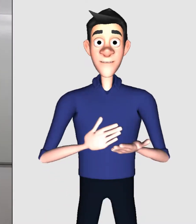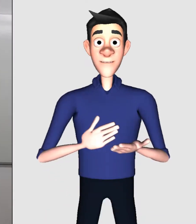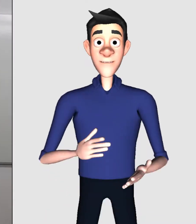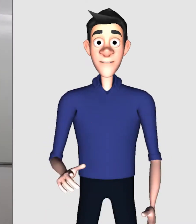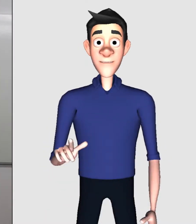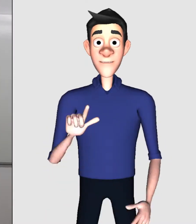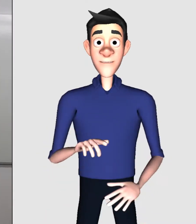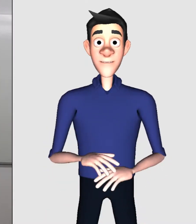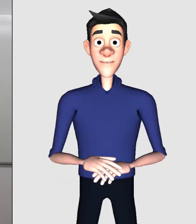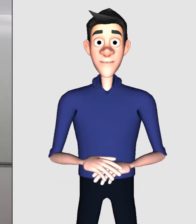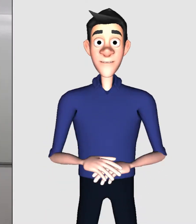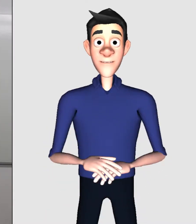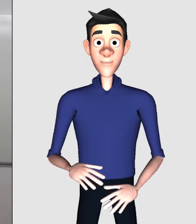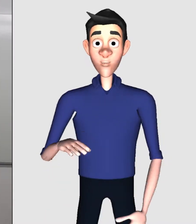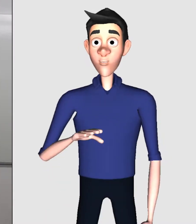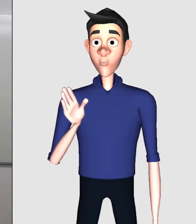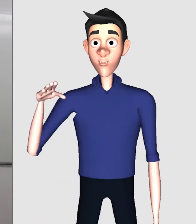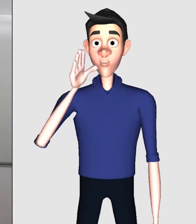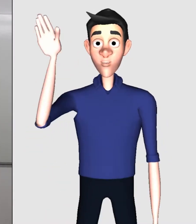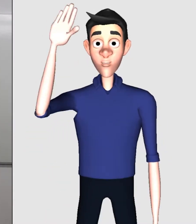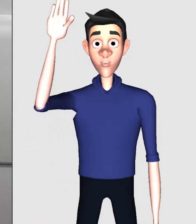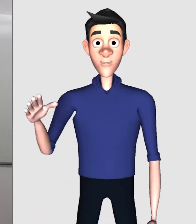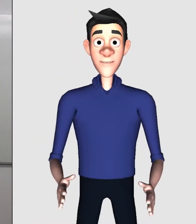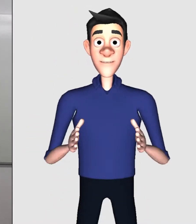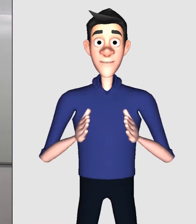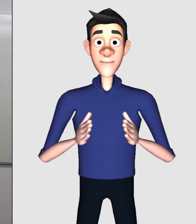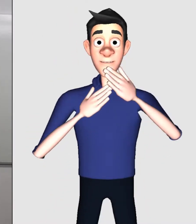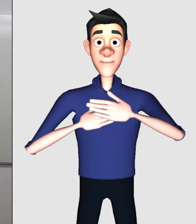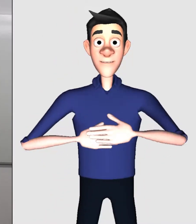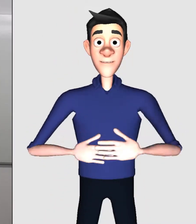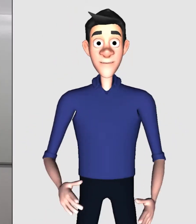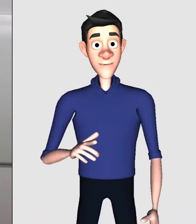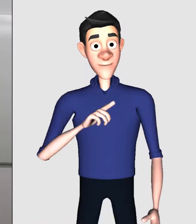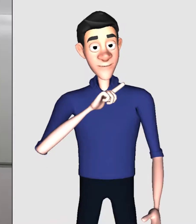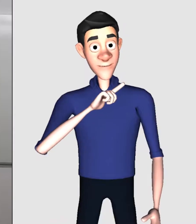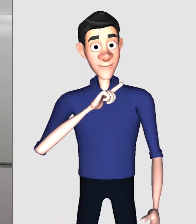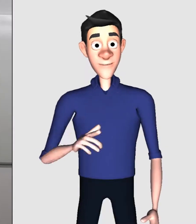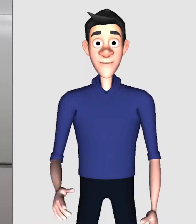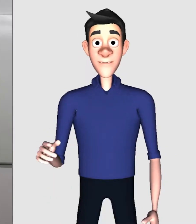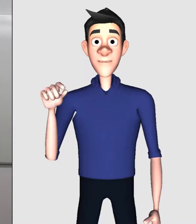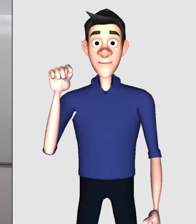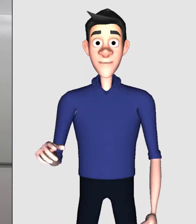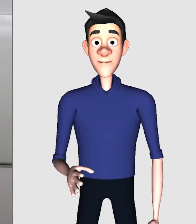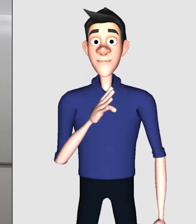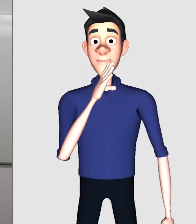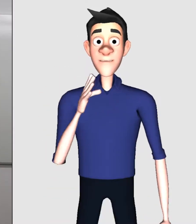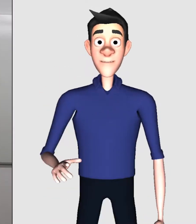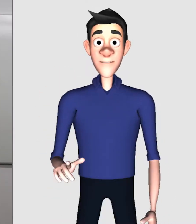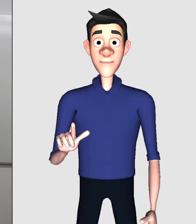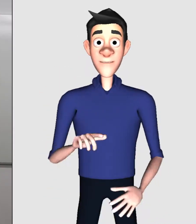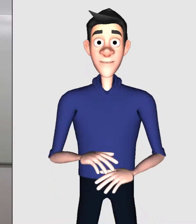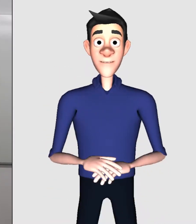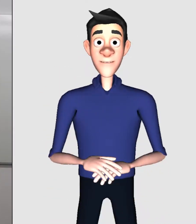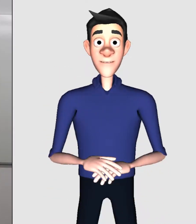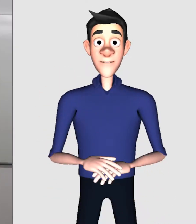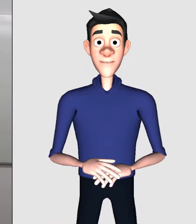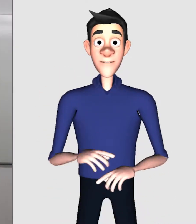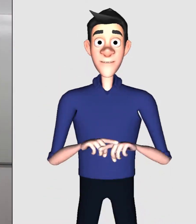Como na resolução o sistema de referência está ao contrário Vamos trocar isso para ficar de acordo